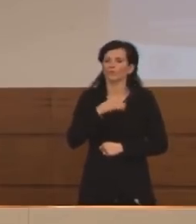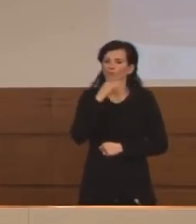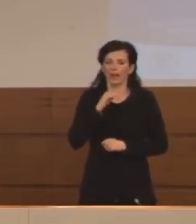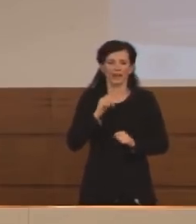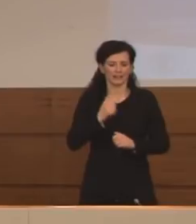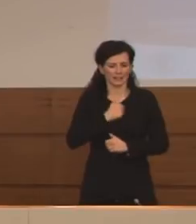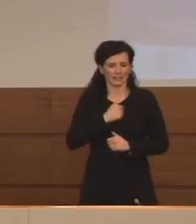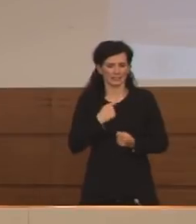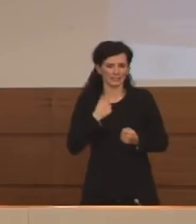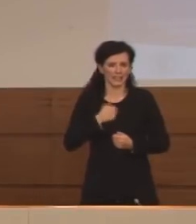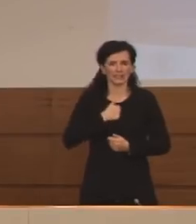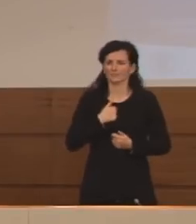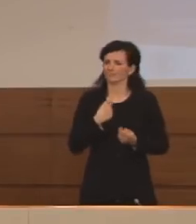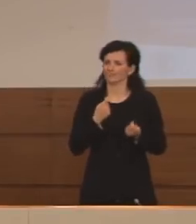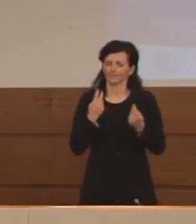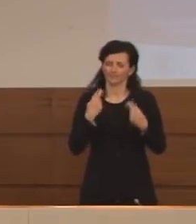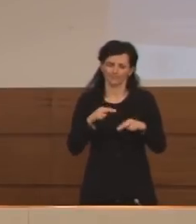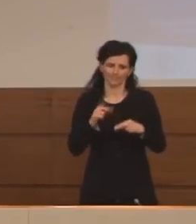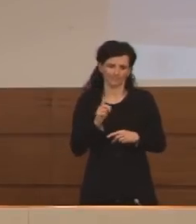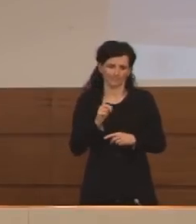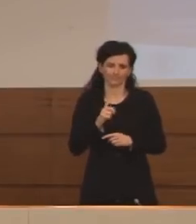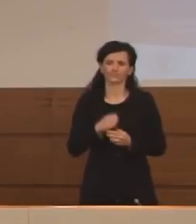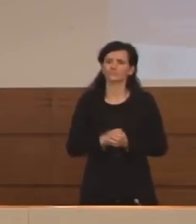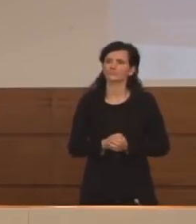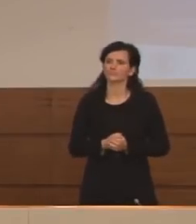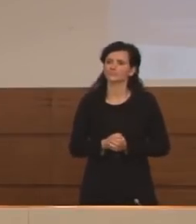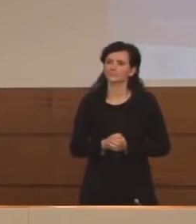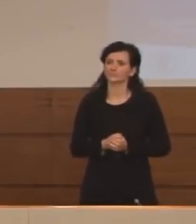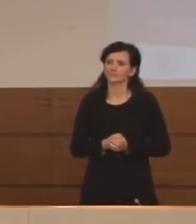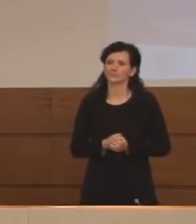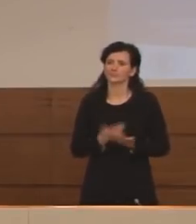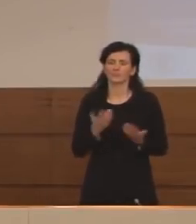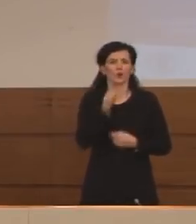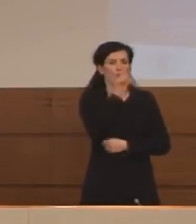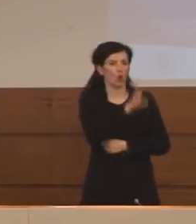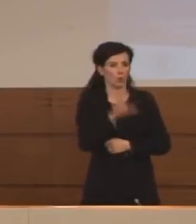Se applichiamo queste stime, quella diciamo della Lombardia 10%